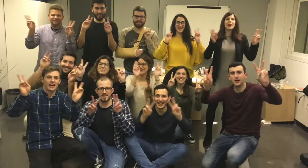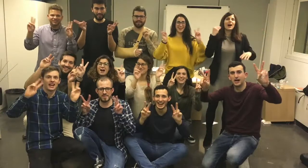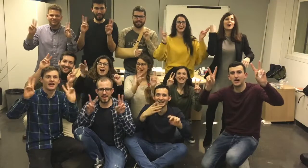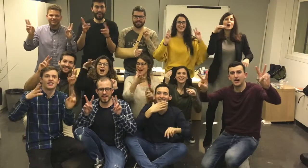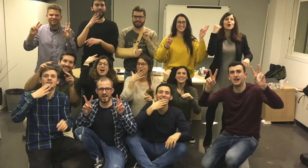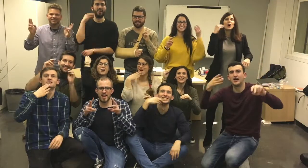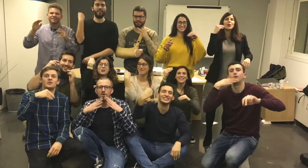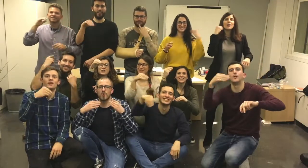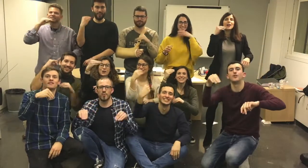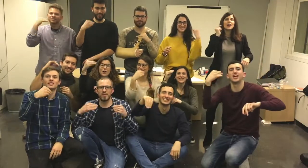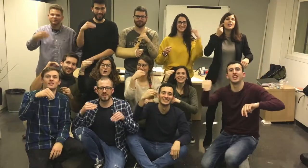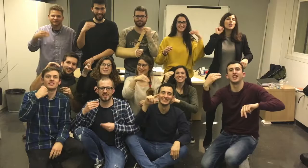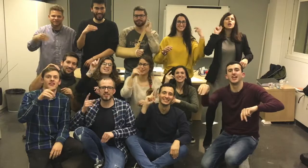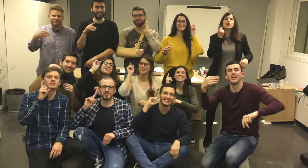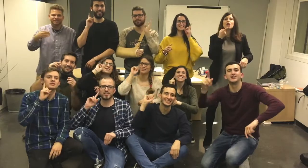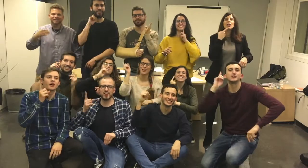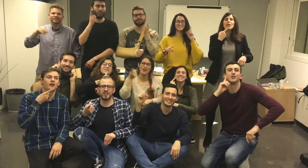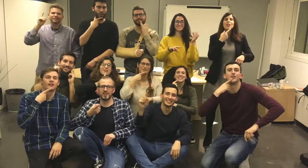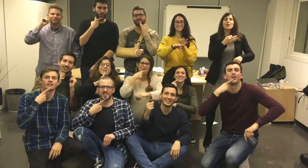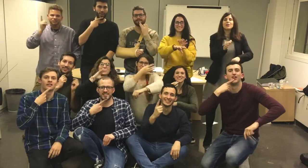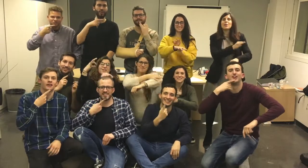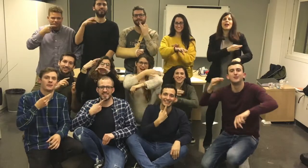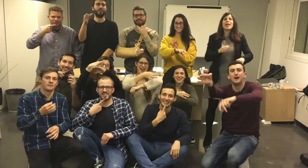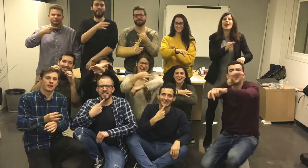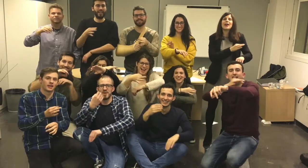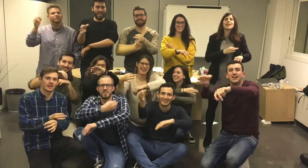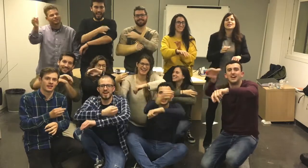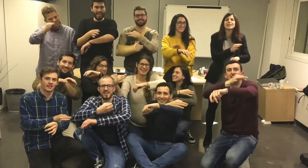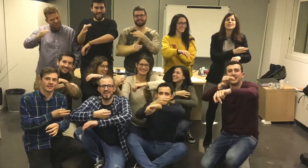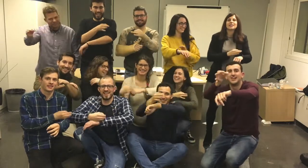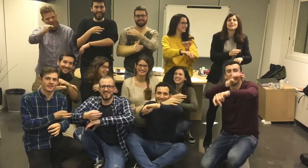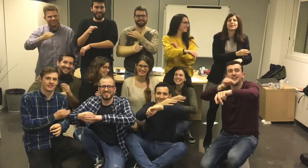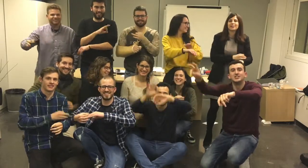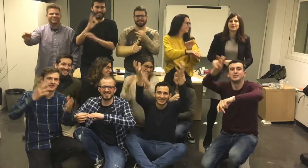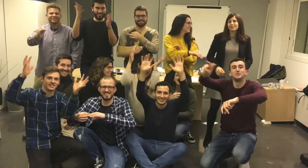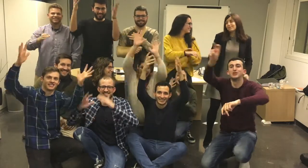¡Viva la juventud sorda de las Islas Baleares!